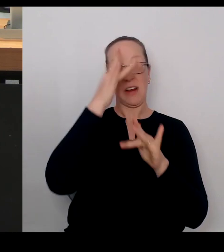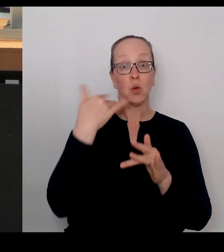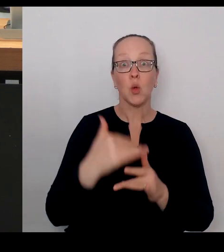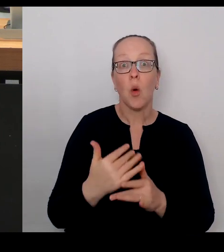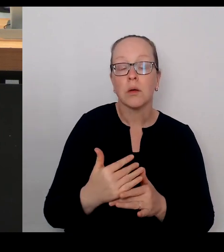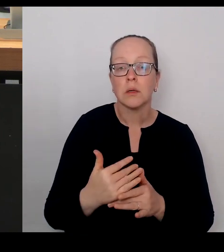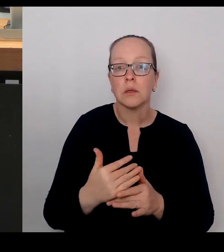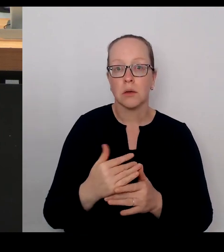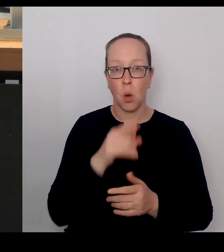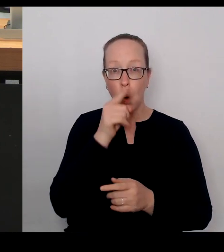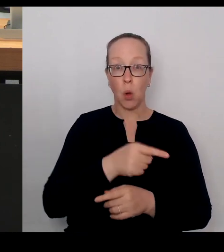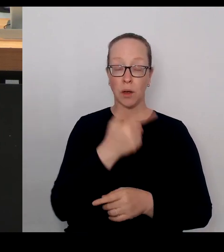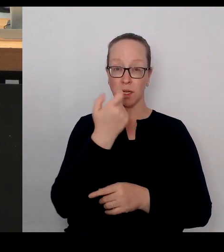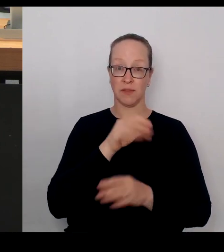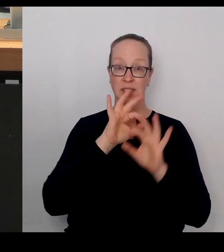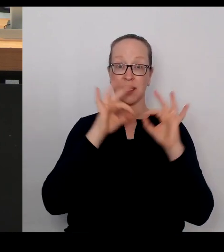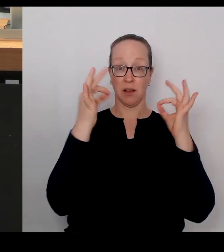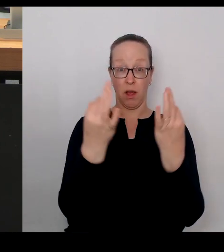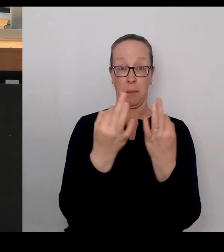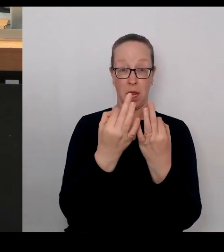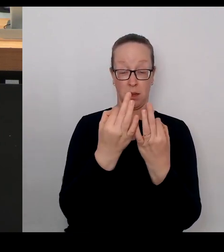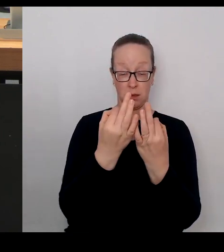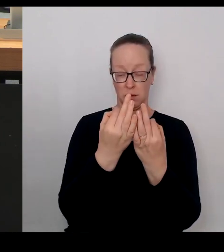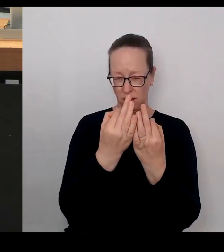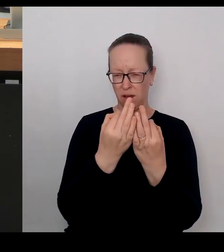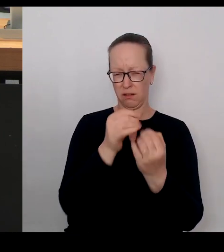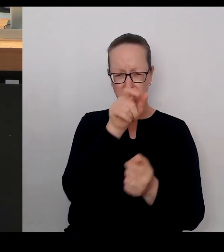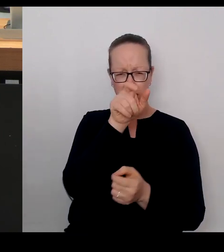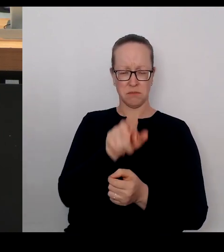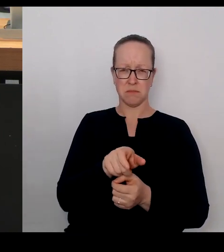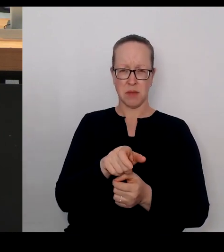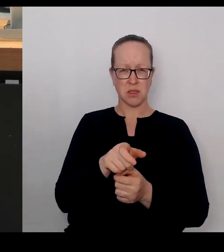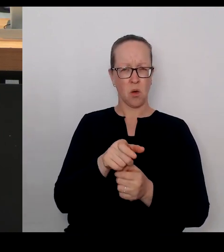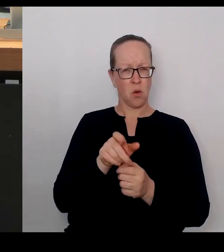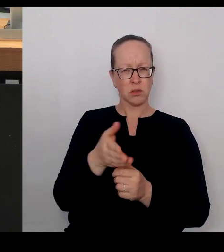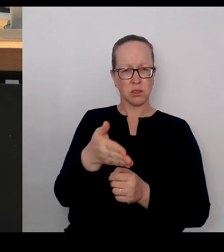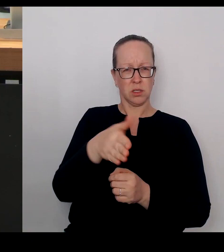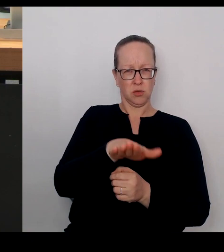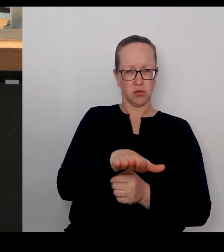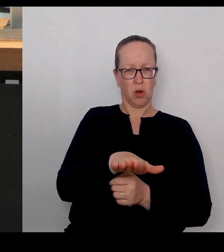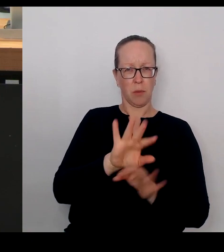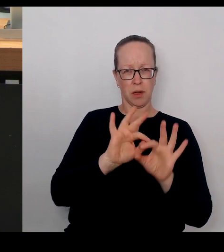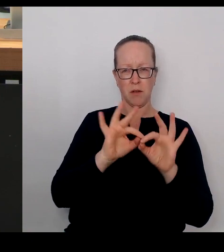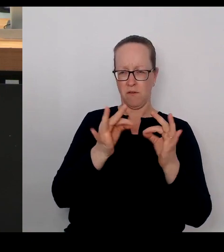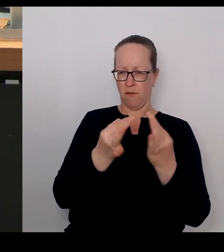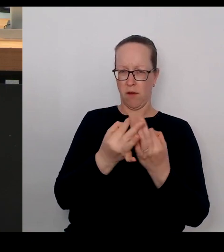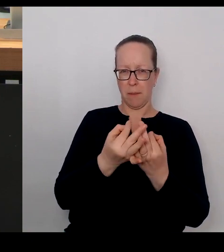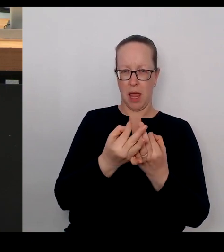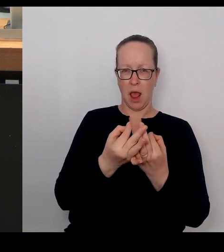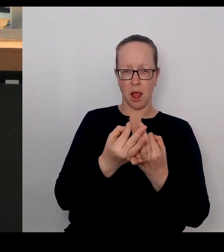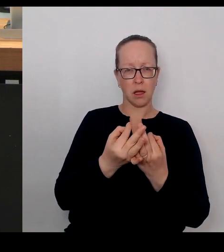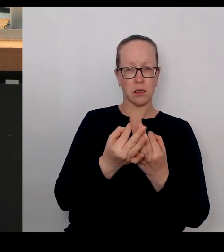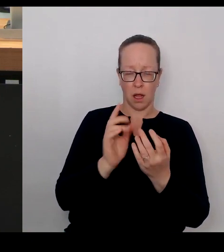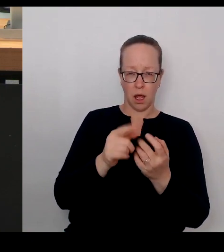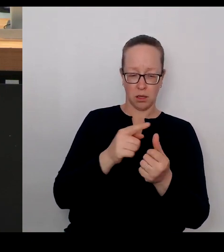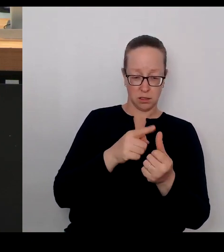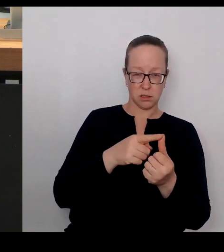geliebten Familienmitglieds auch mit der Frage konfrontiert sind, wie sie die offenen Rechnungen des ambulanten Pflegedienst begleichen sollen oder